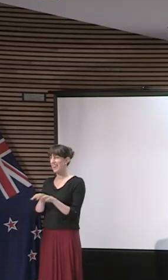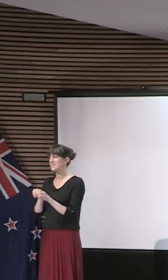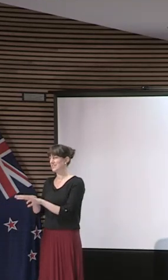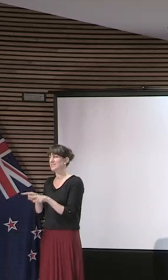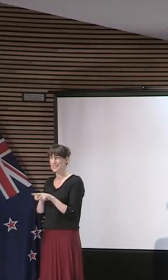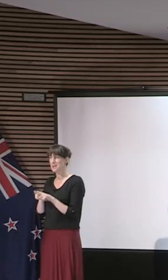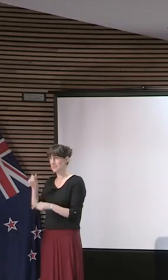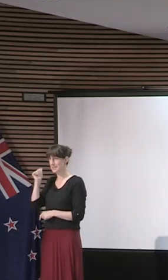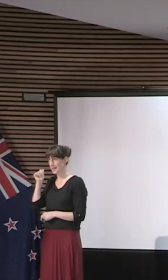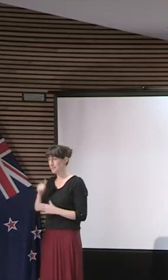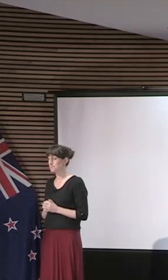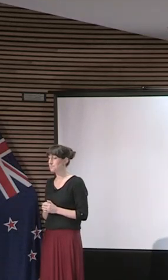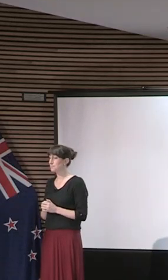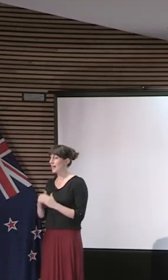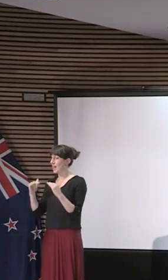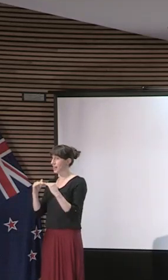ake o te 59 inanahi, inaianei ko